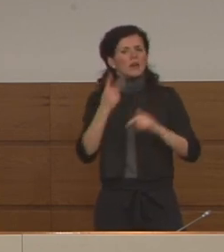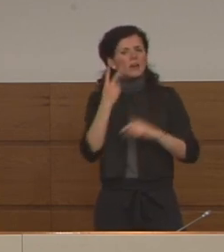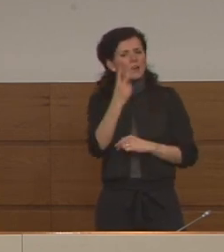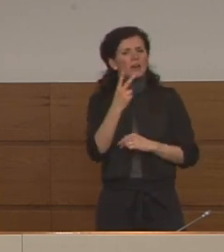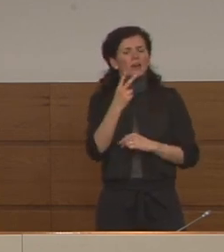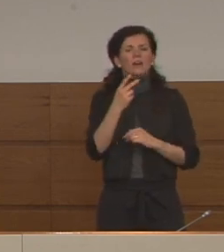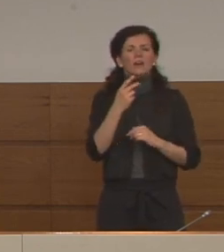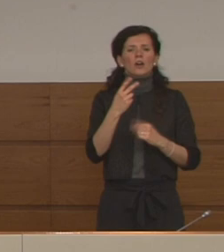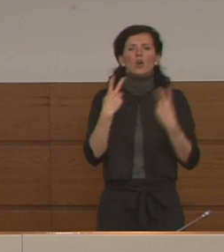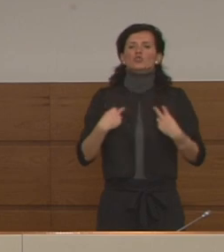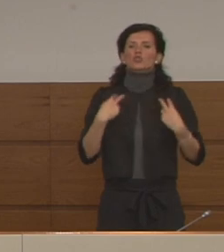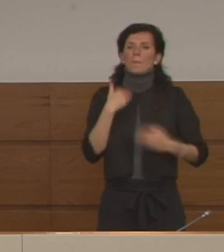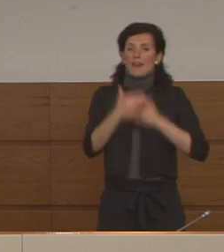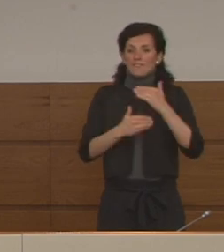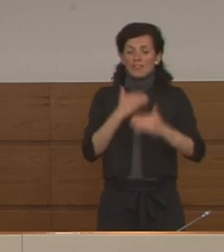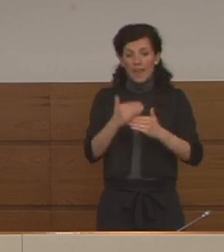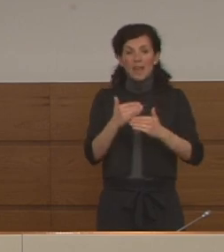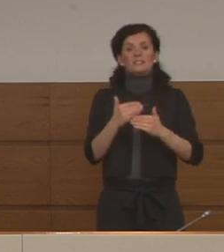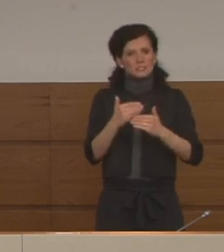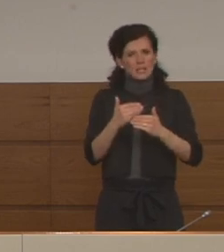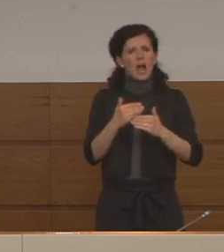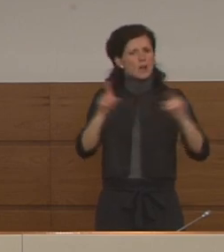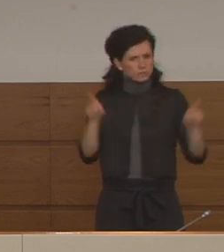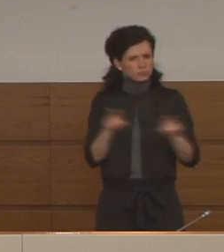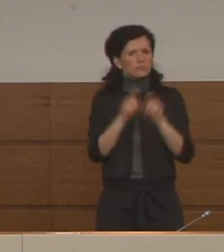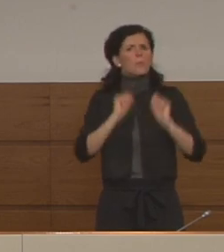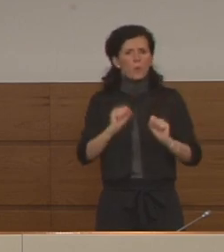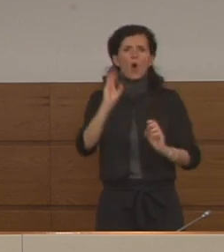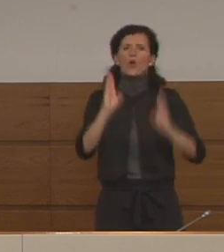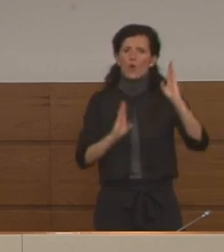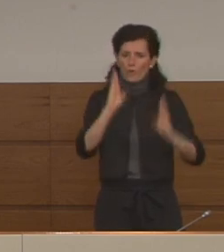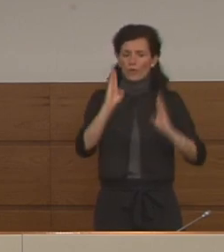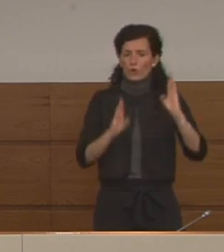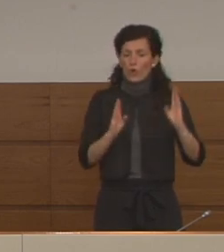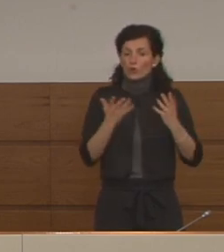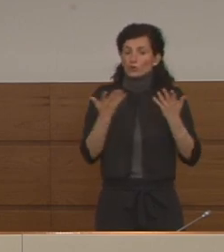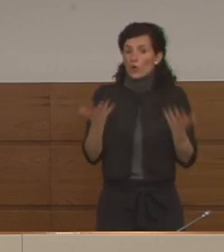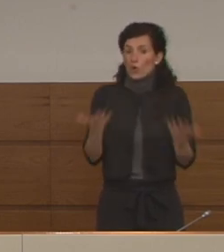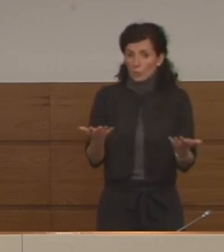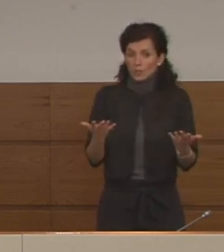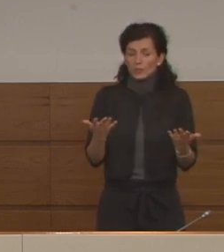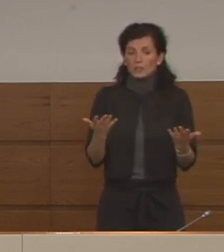che hanno avuto un impatto diverso. Allora la conclusione di questo piccolo